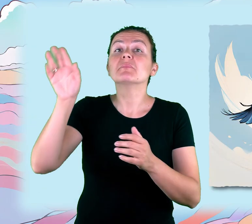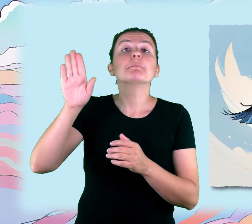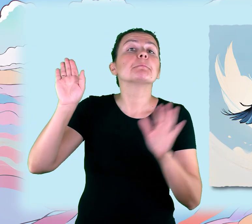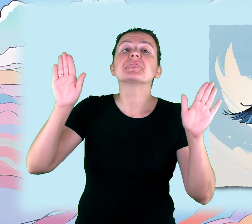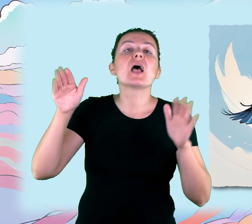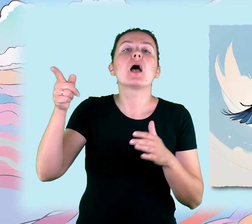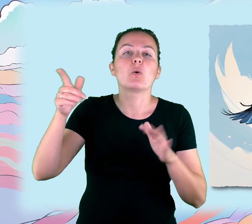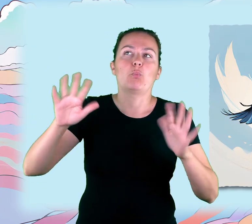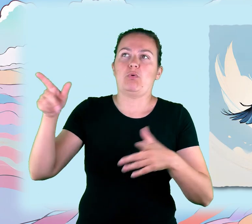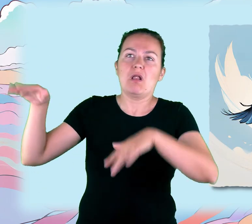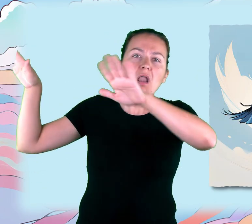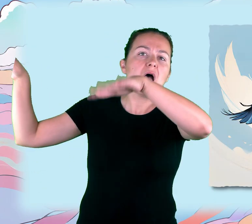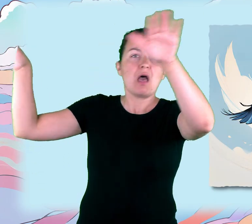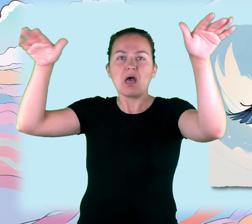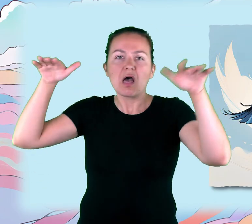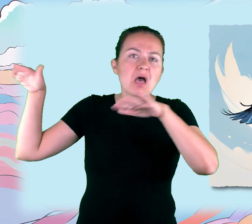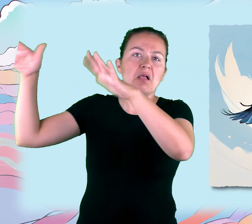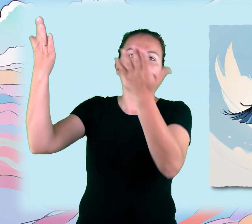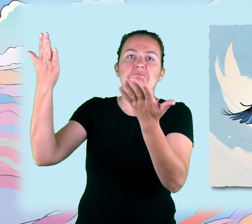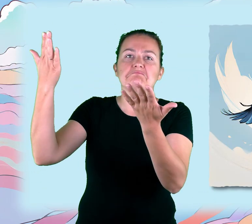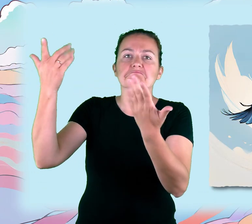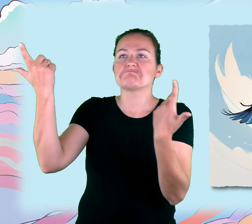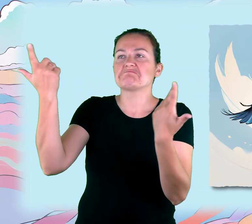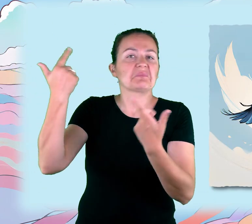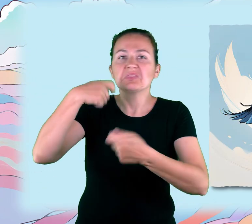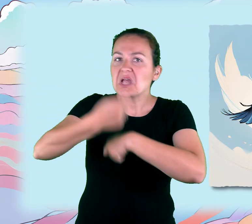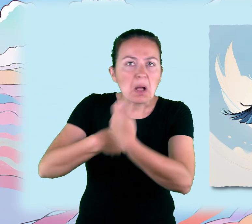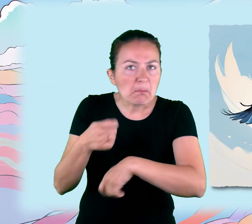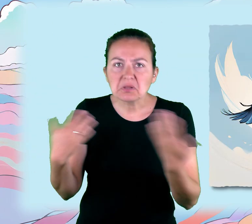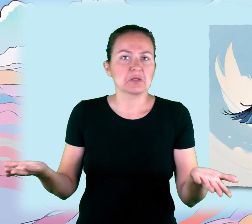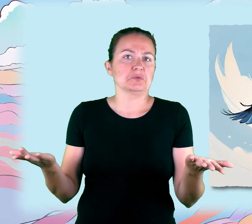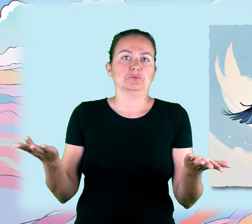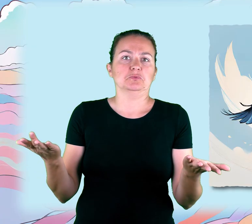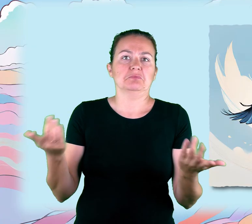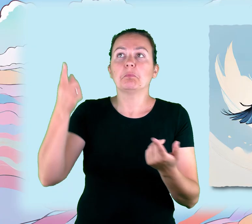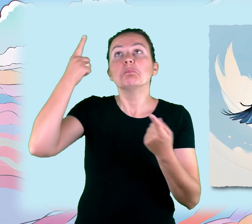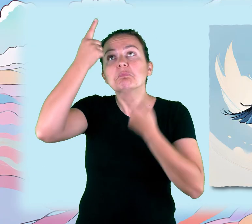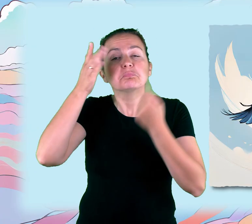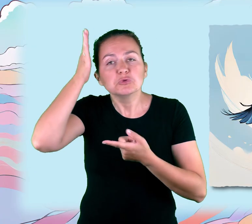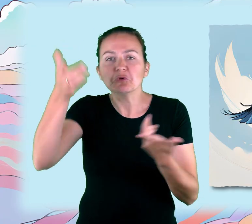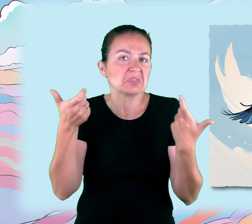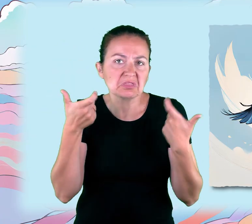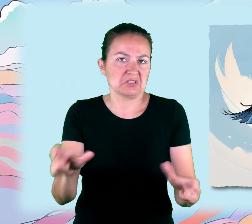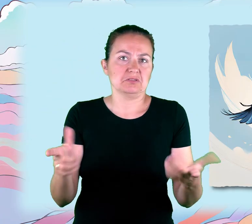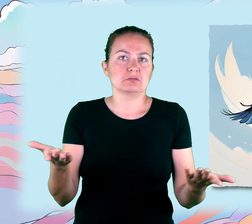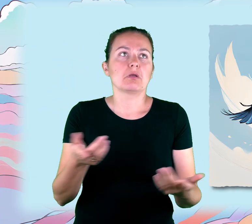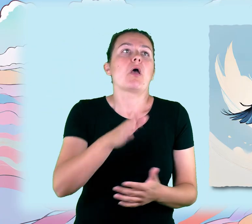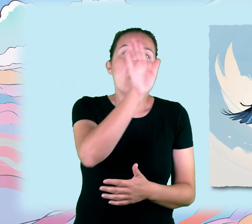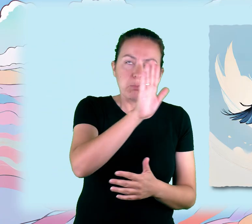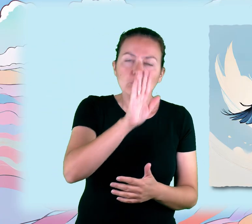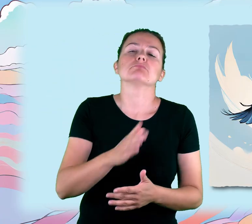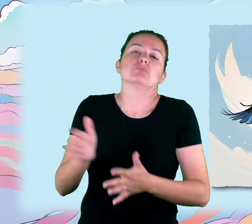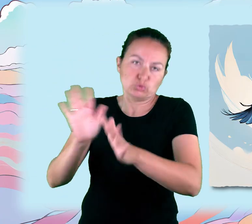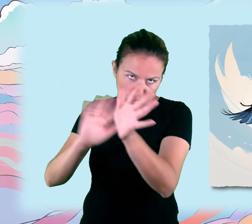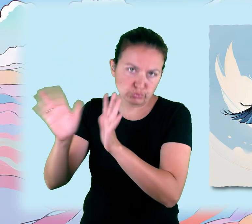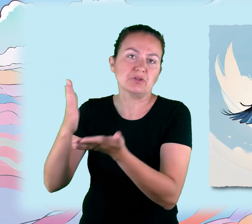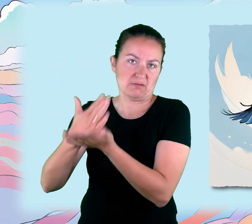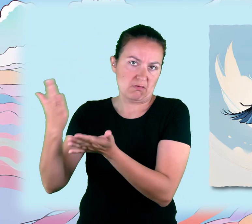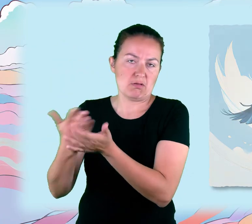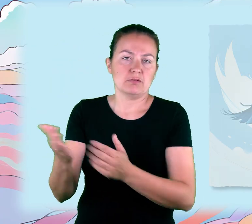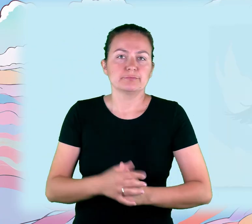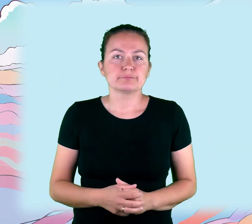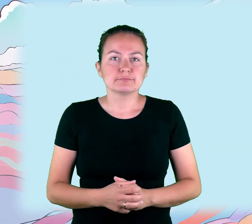Te ptaki tylko latają, nie pracują, nie myślą o swojej przyszłości, ale Bóg i tak się nimi opiekuje.